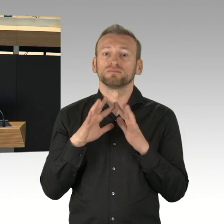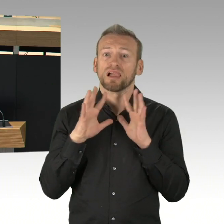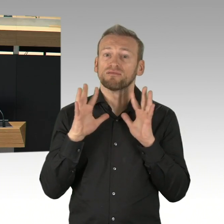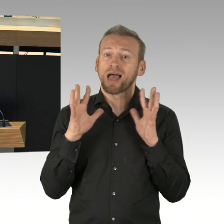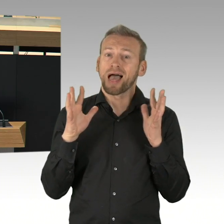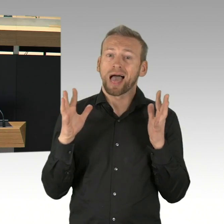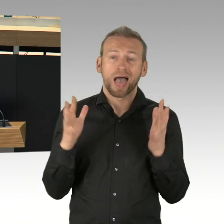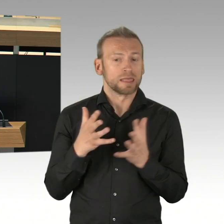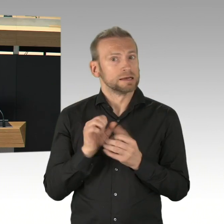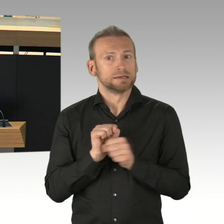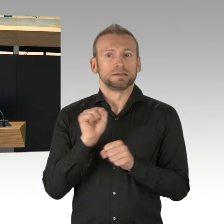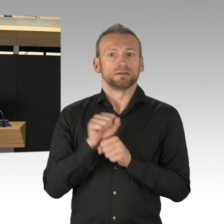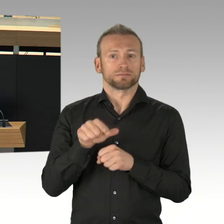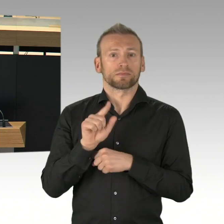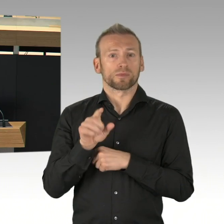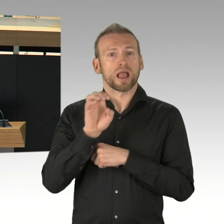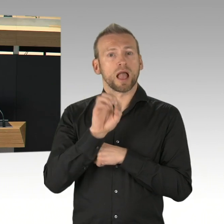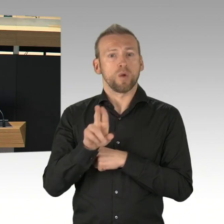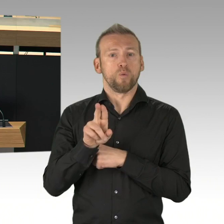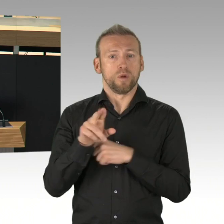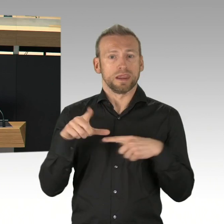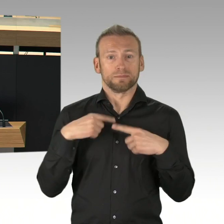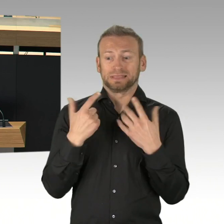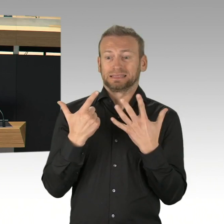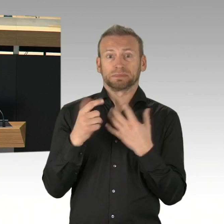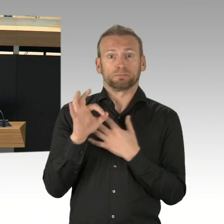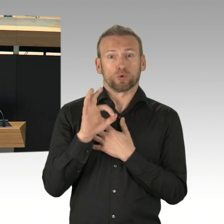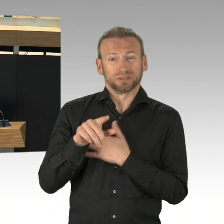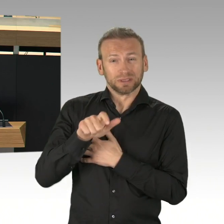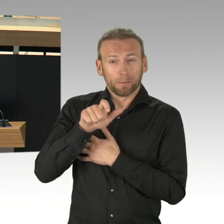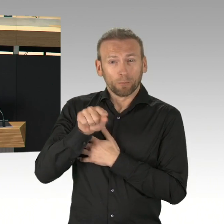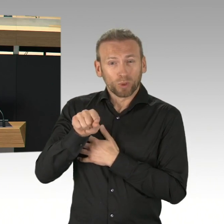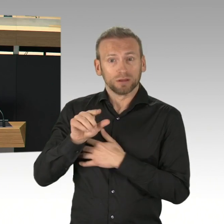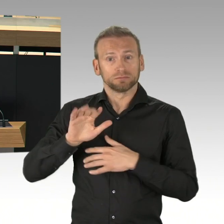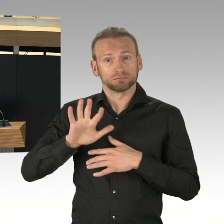durch Deutschland runtergezogen, hier leben nämlich bei 83 Millionen Einwohnern nur 46 Prozent im Eigentum,